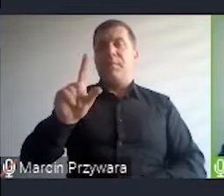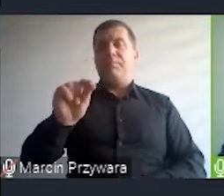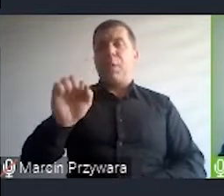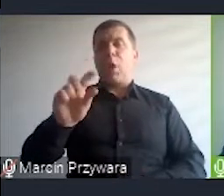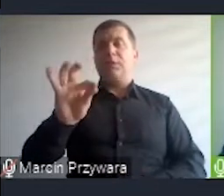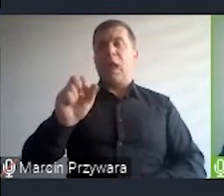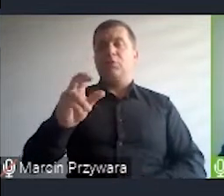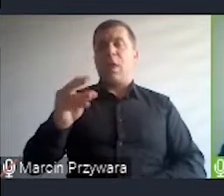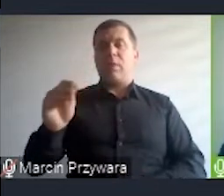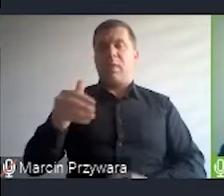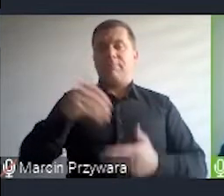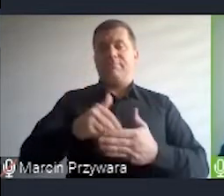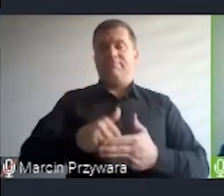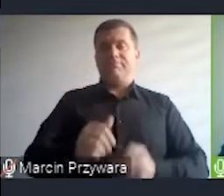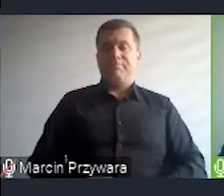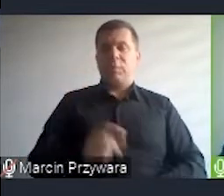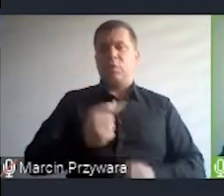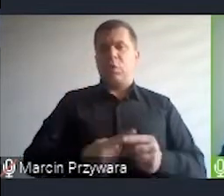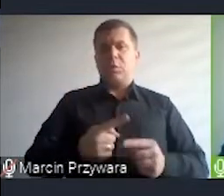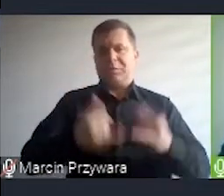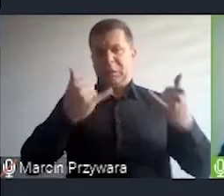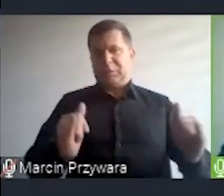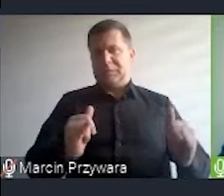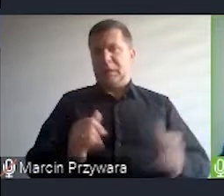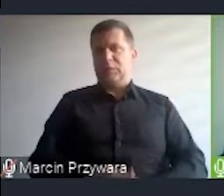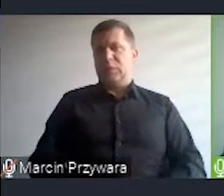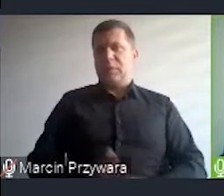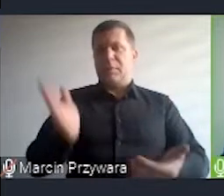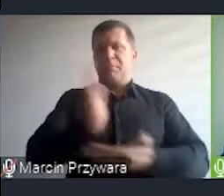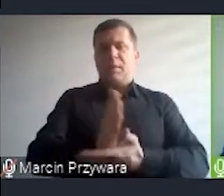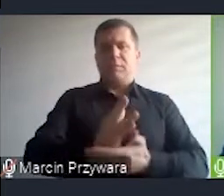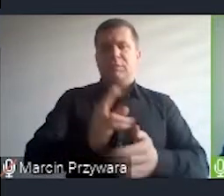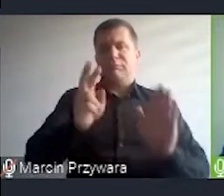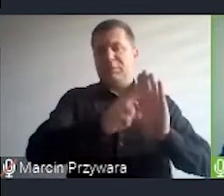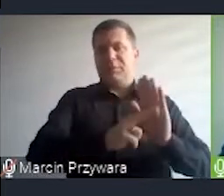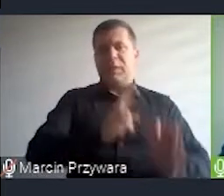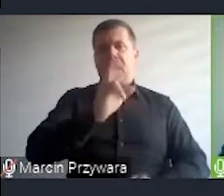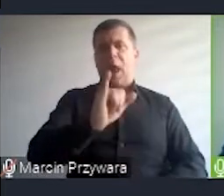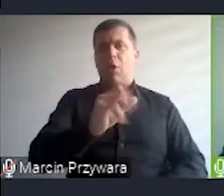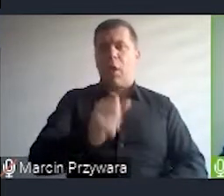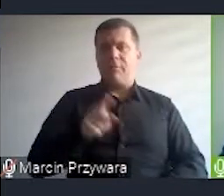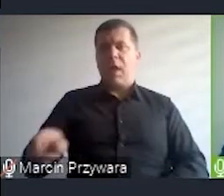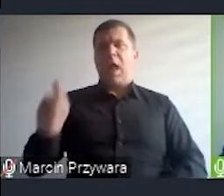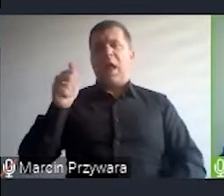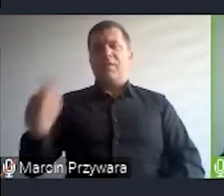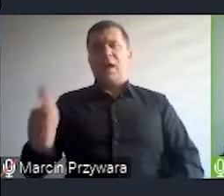I zaczyna się pewna rozbieżność pomiędzy przepisami krajowymi a kwalifikowalnością.